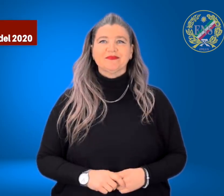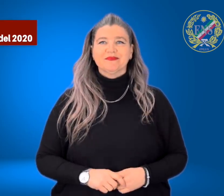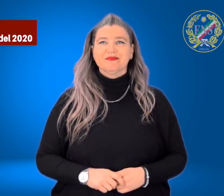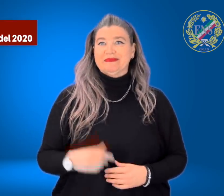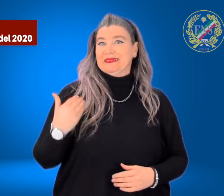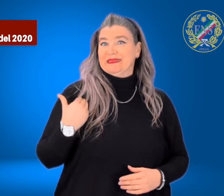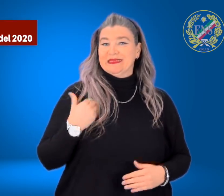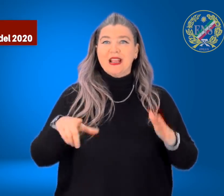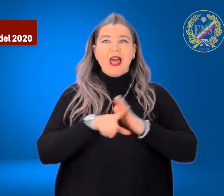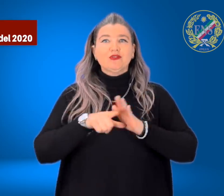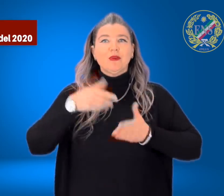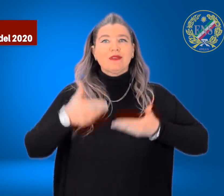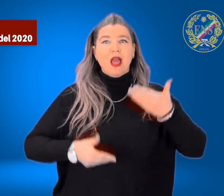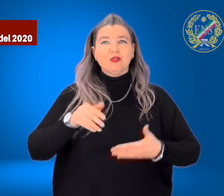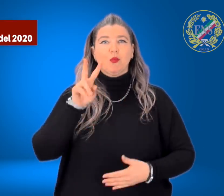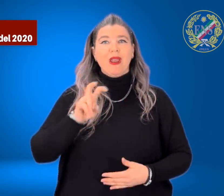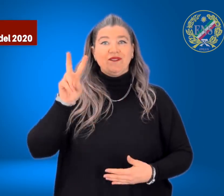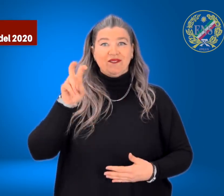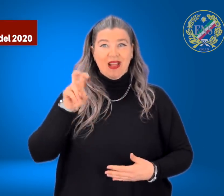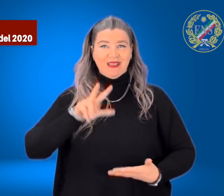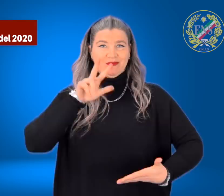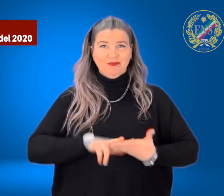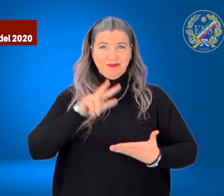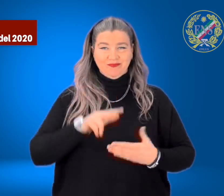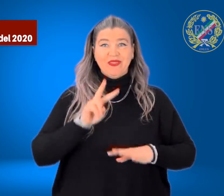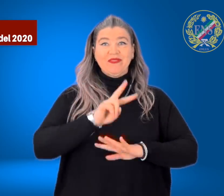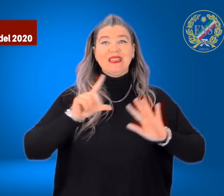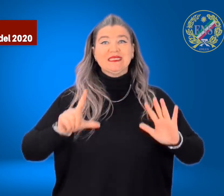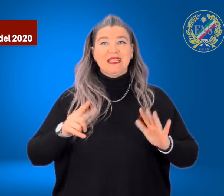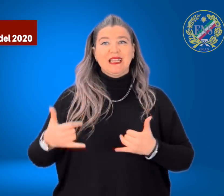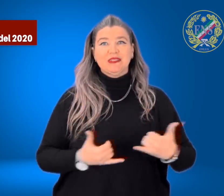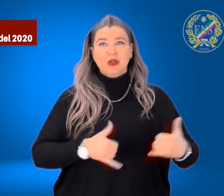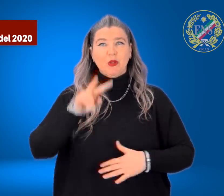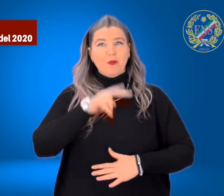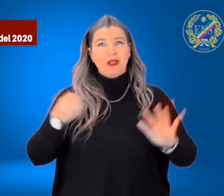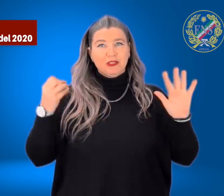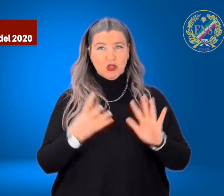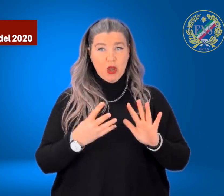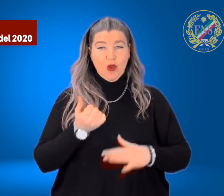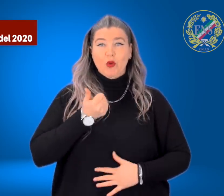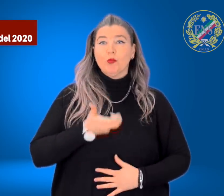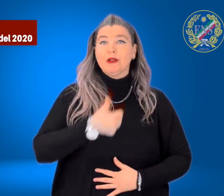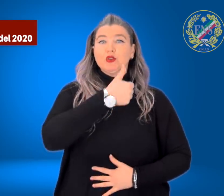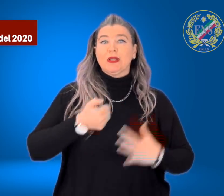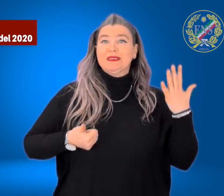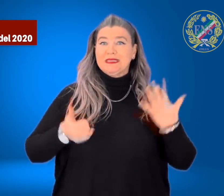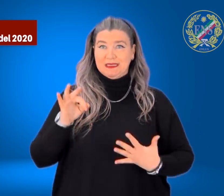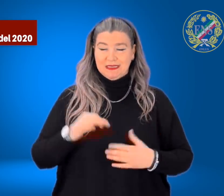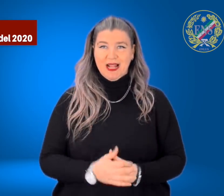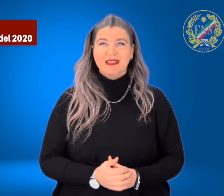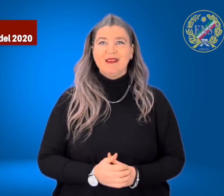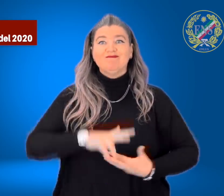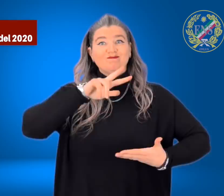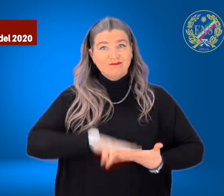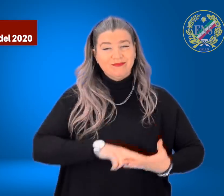La Legge di Bilancio 2020 (Legge 27 dicembre 2019, n. 160),